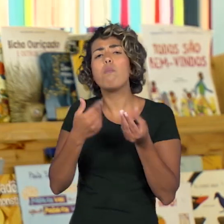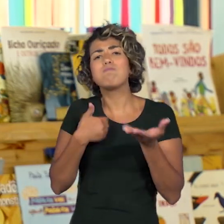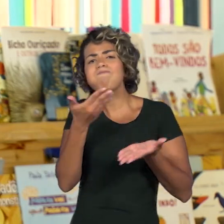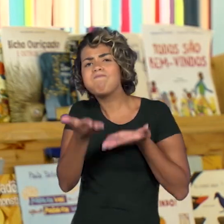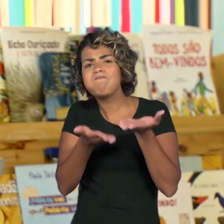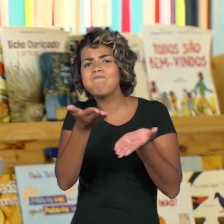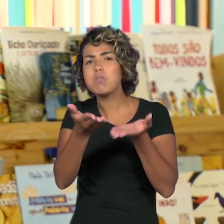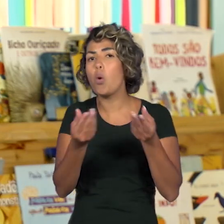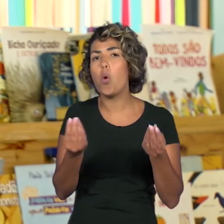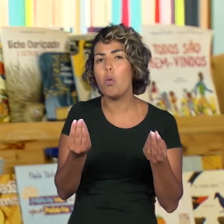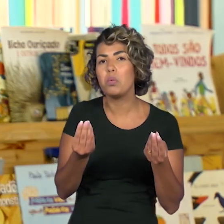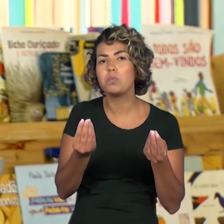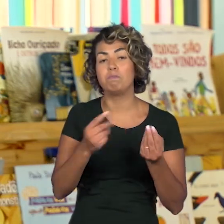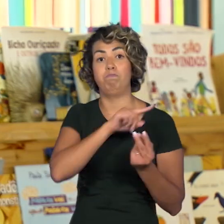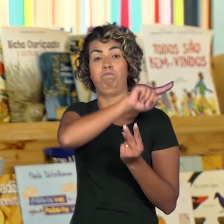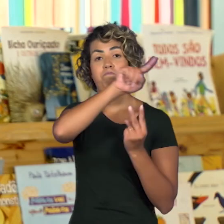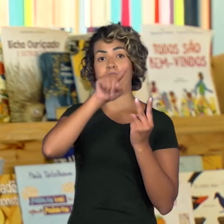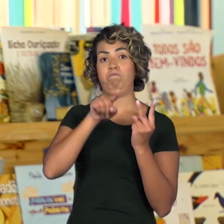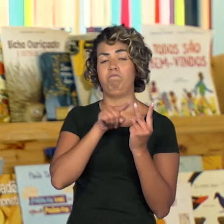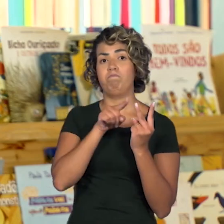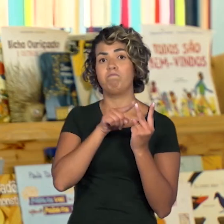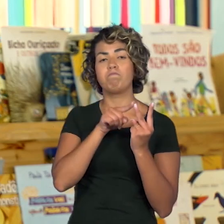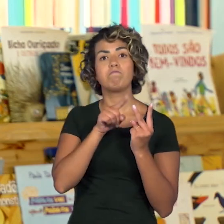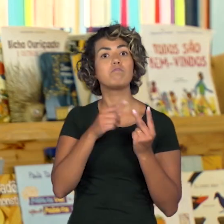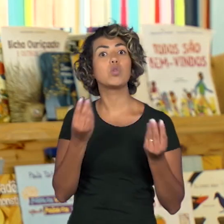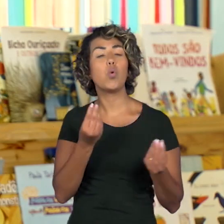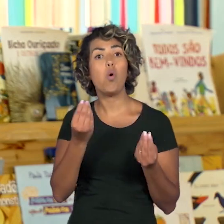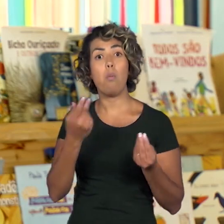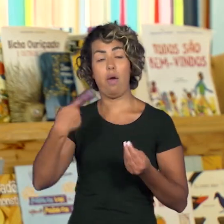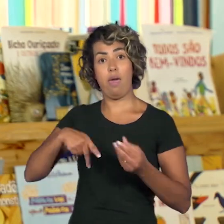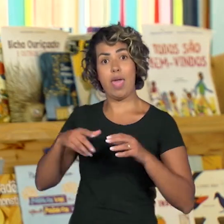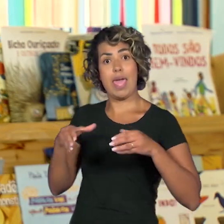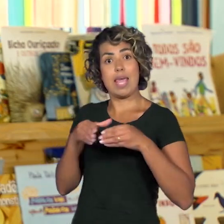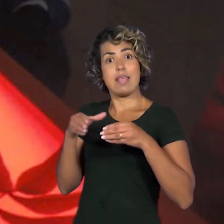E A SEGUNDA: QUAIS SÃO AS REAIS DEMANDAS FORMATIVAS DE NOSSA EQUIPE?